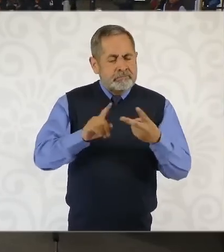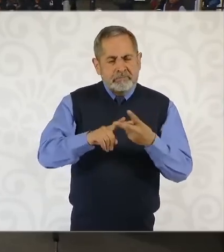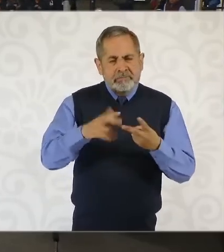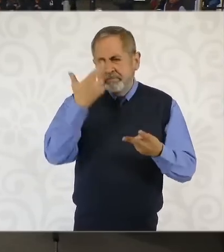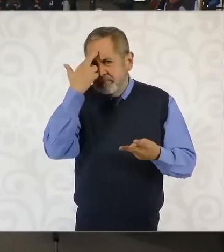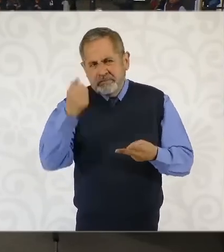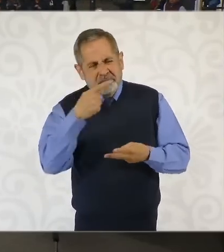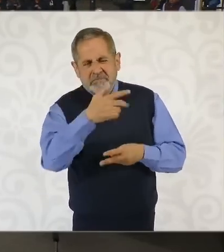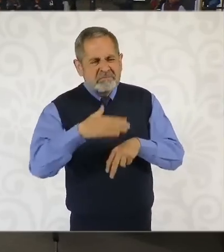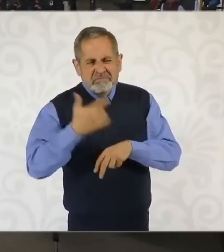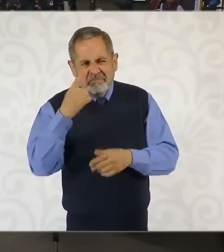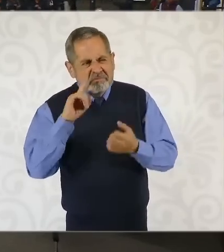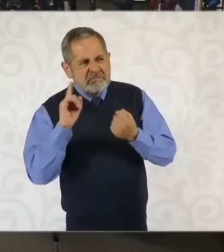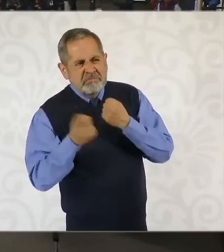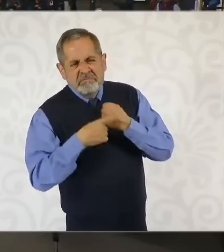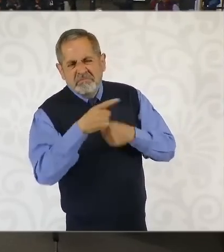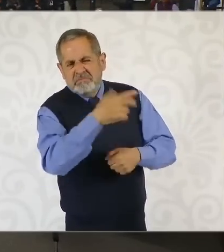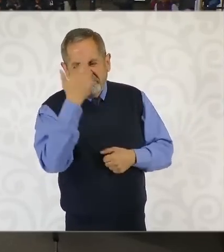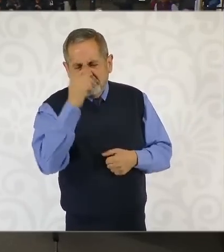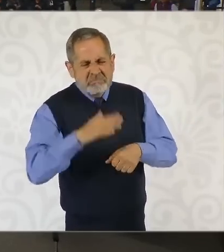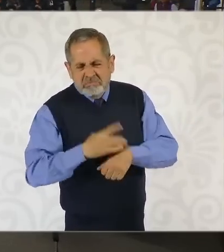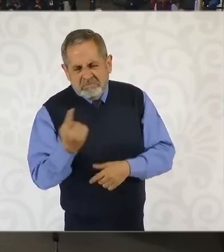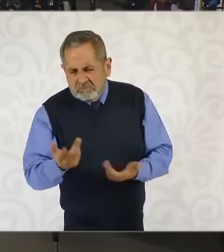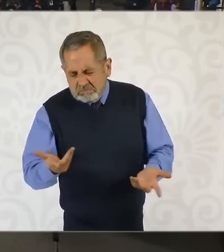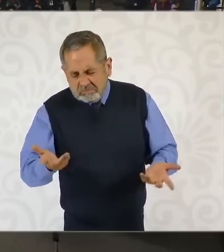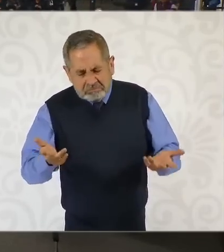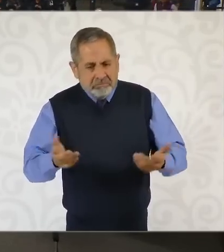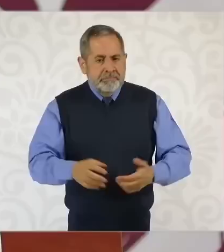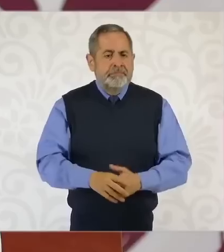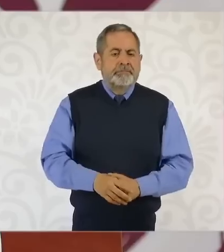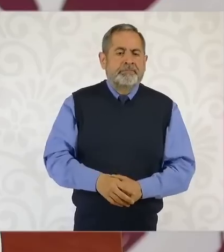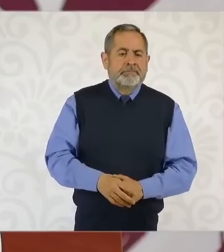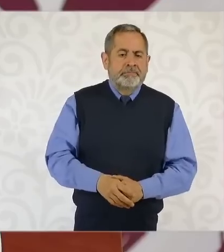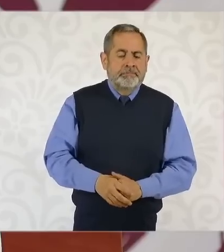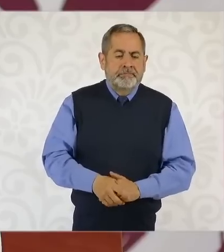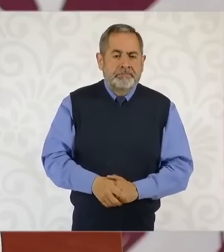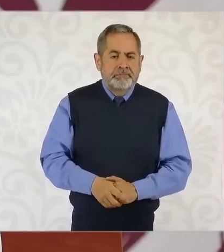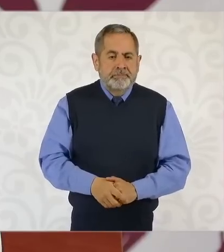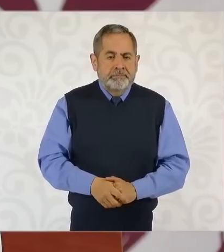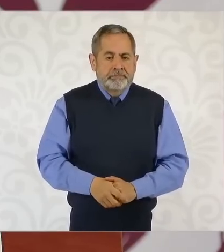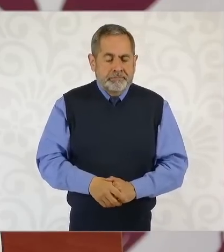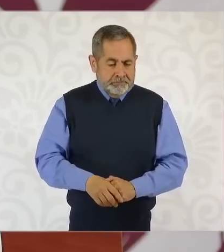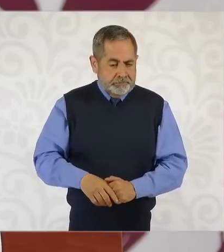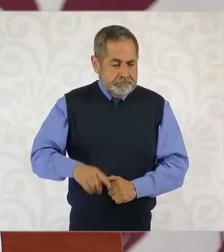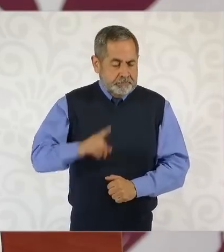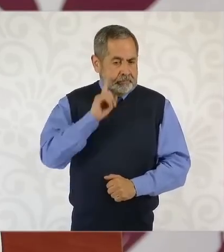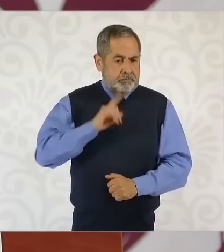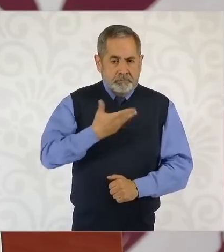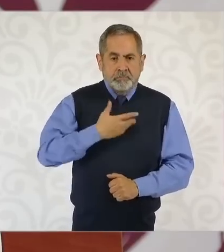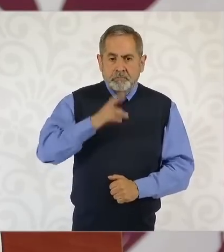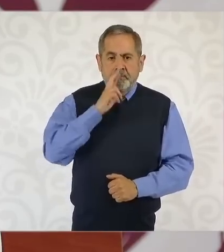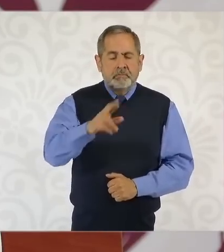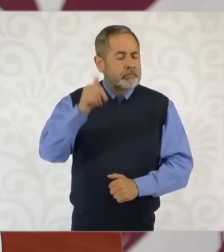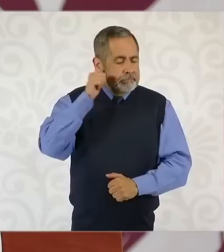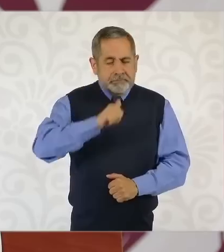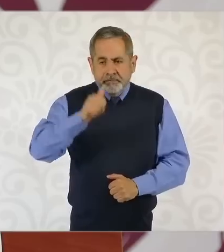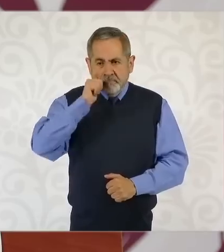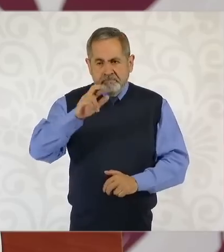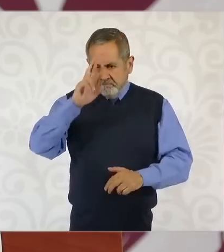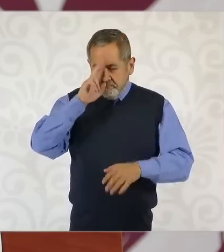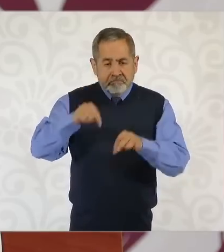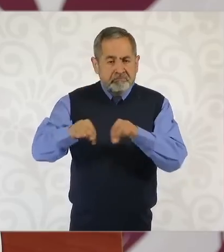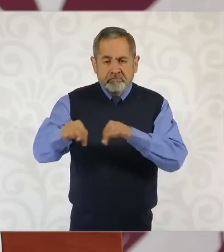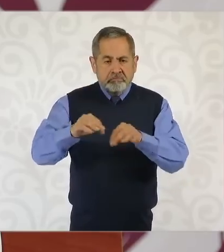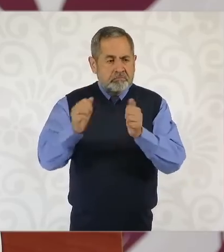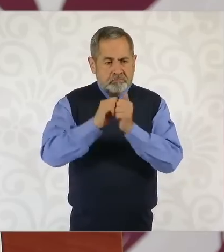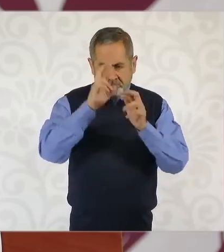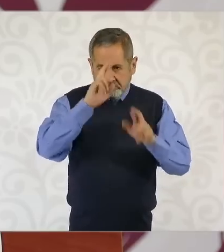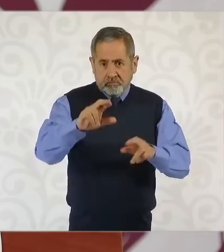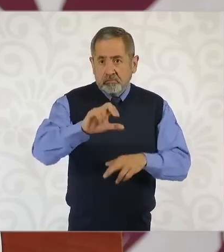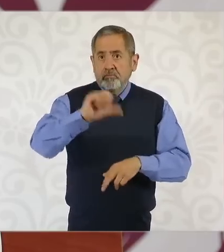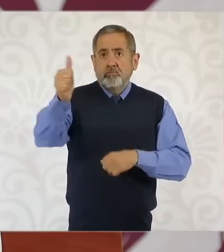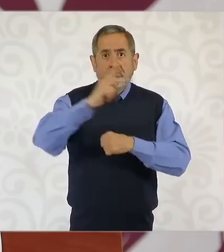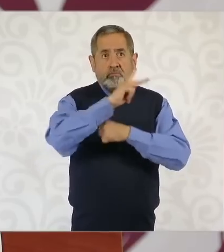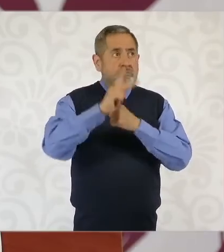Trump Gracias presidente siempre que hacer nuestro trabajo con respeto a todas las nacionalidades eh